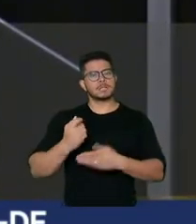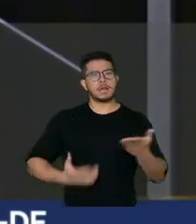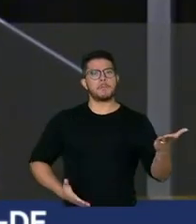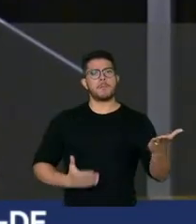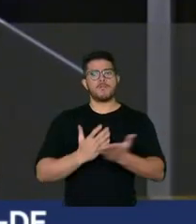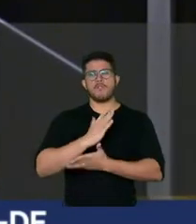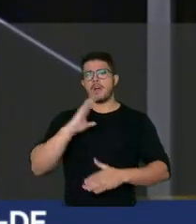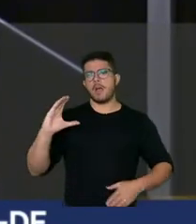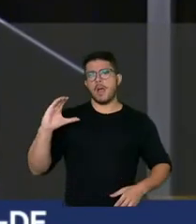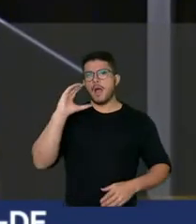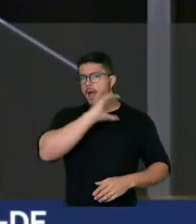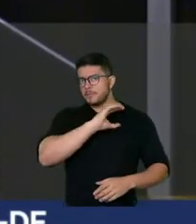EXPRESSA NESSA GÊ NEROFOBIA PROJETO TEM QUE SER APROVADO,